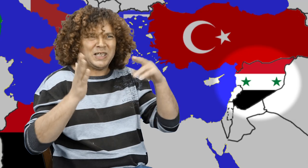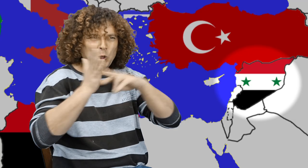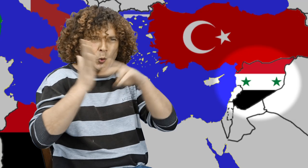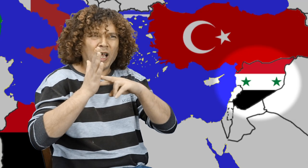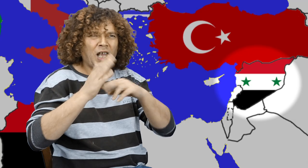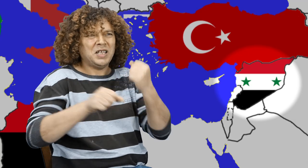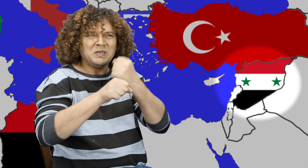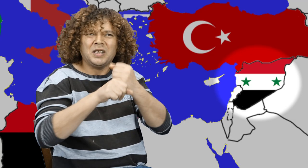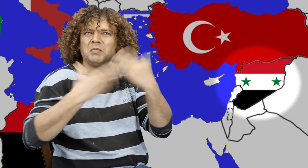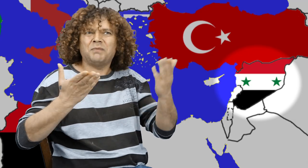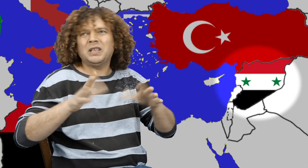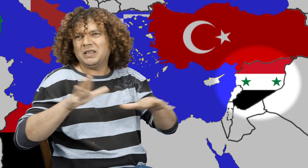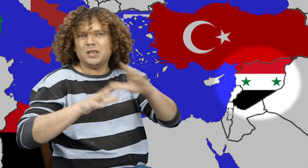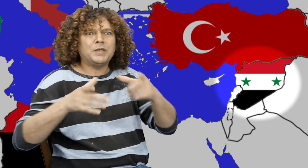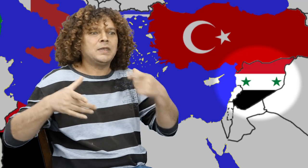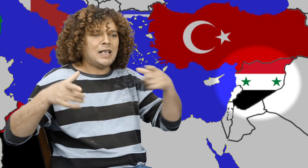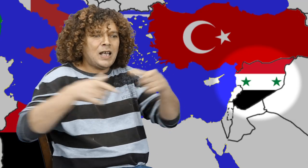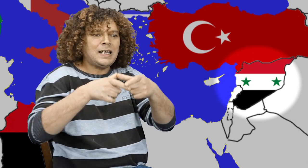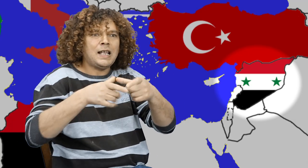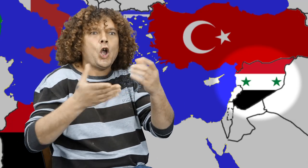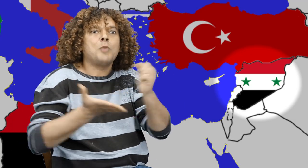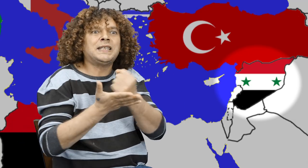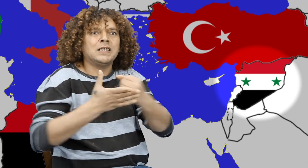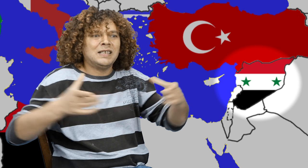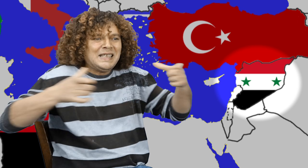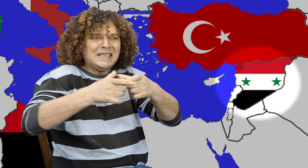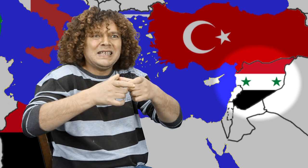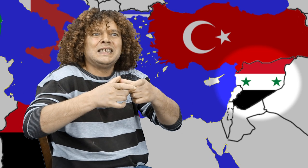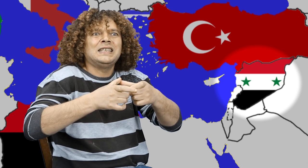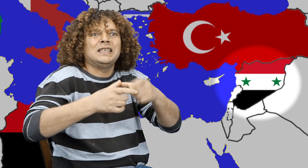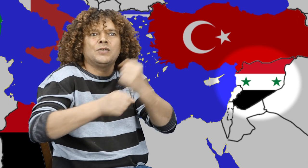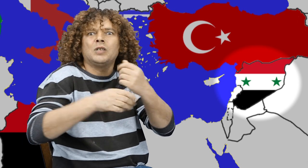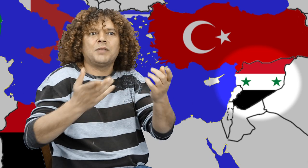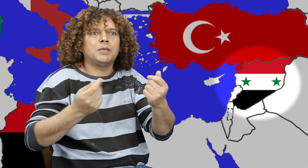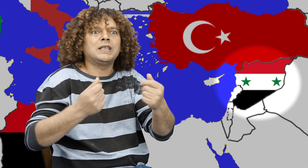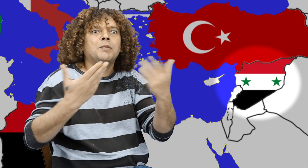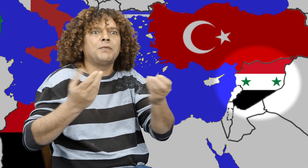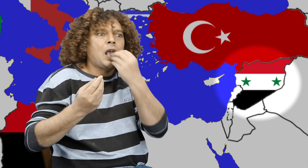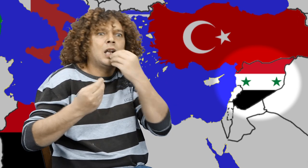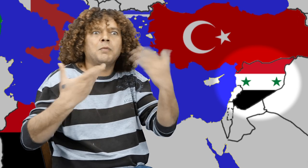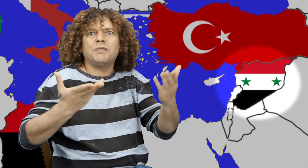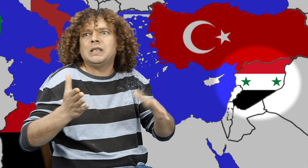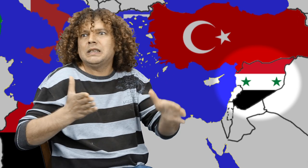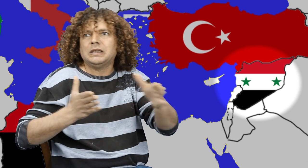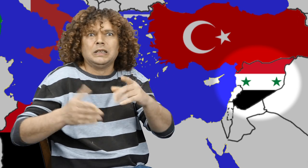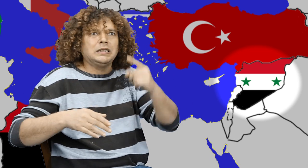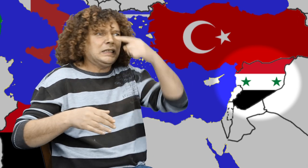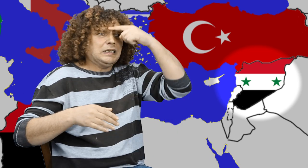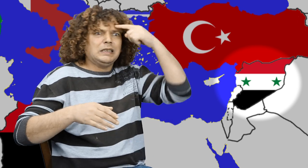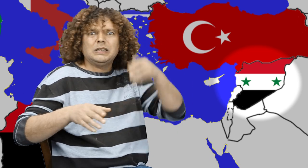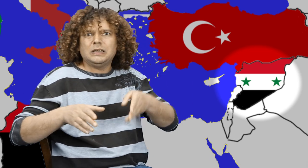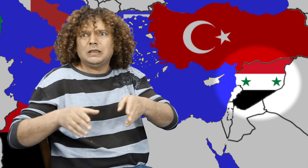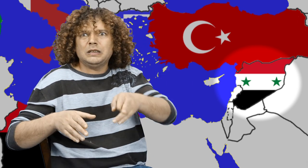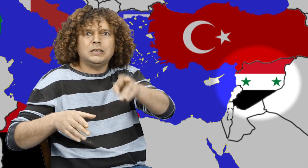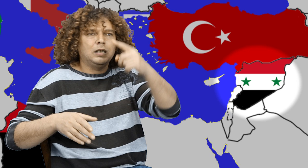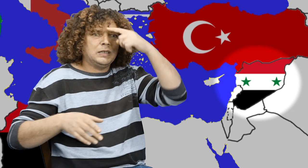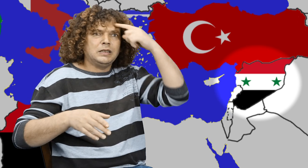In Syrien war es schwierig zu arbeiten. Es wurde immer riskant. Wir hatten kaum etwas zu Essen und ich sorgte mich.